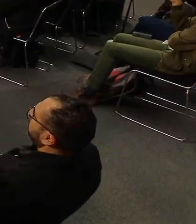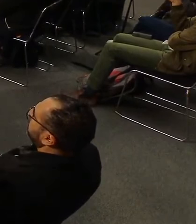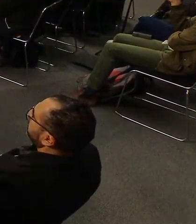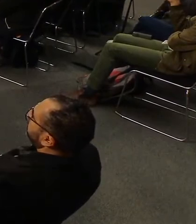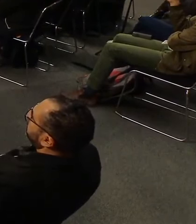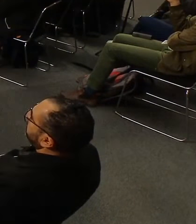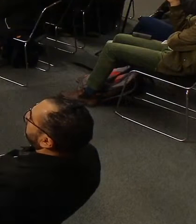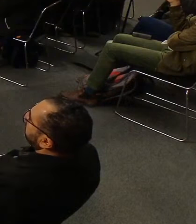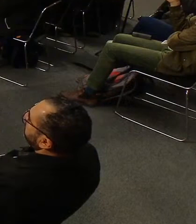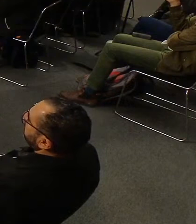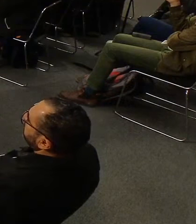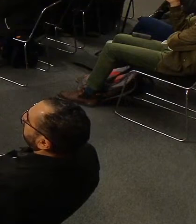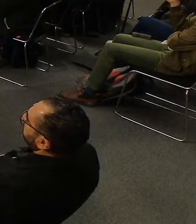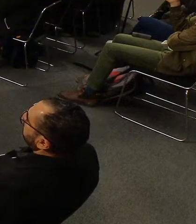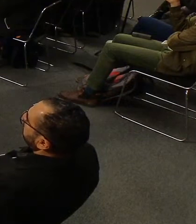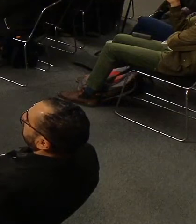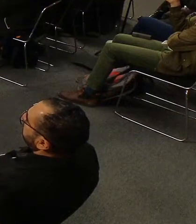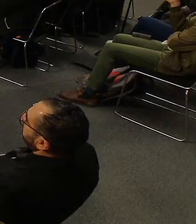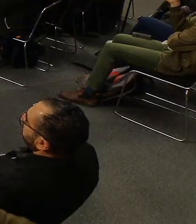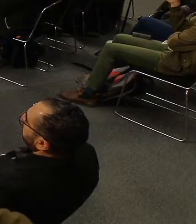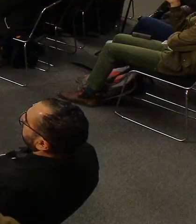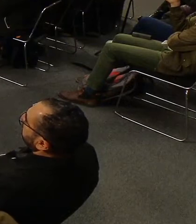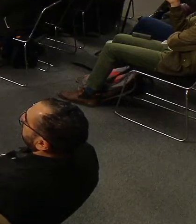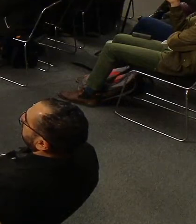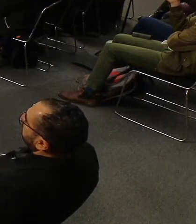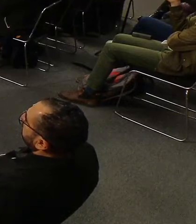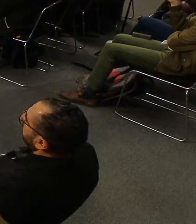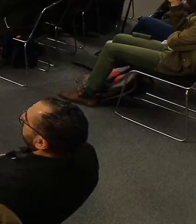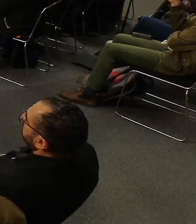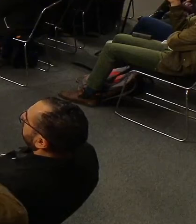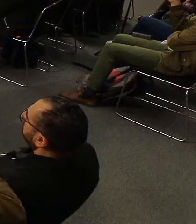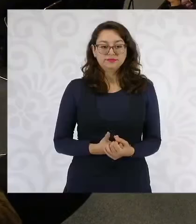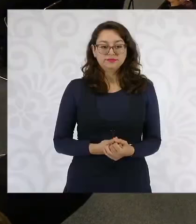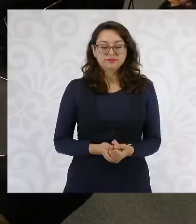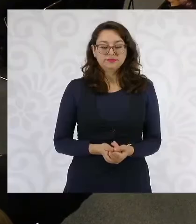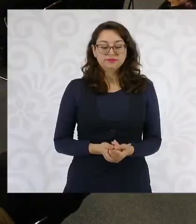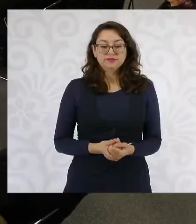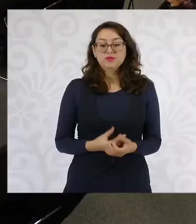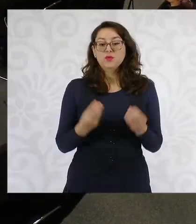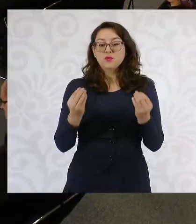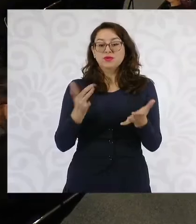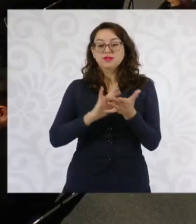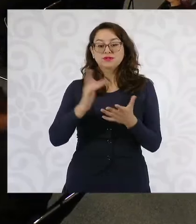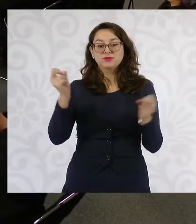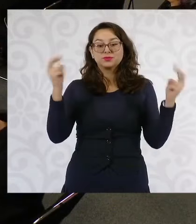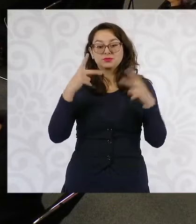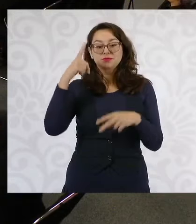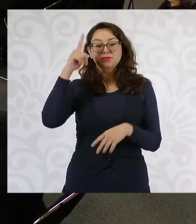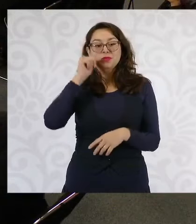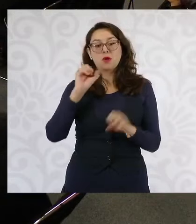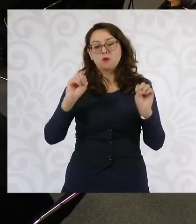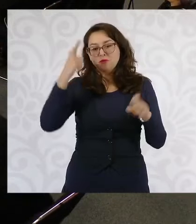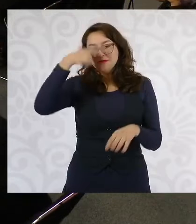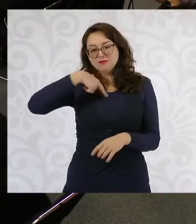y a todas nos vemos mañana en la noche si quieren ir allí Antropología Adiós Ah la